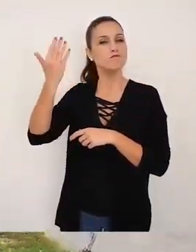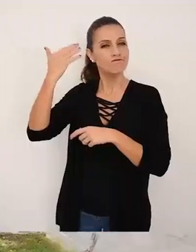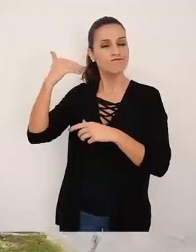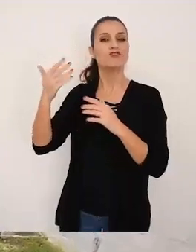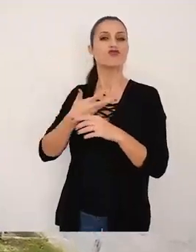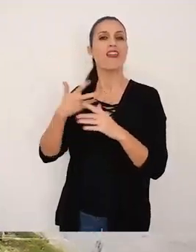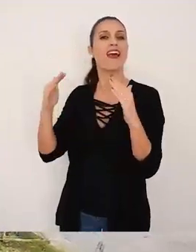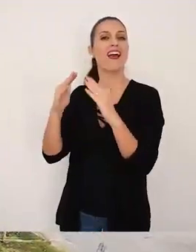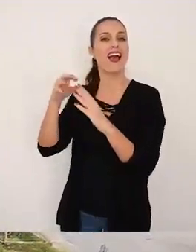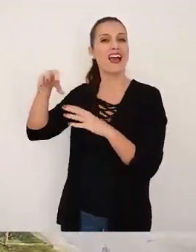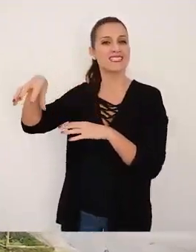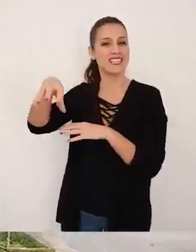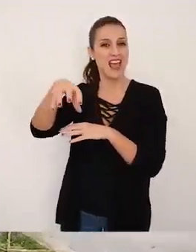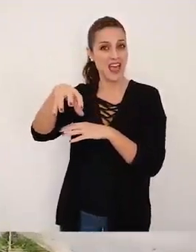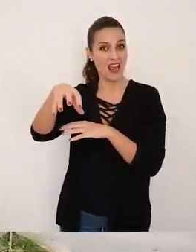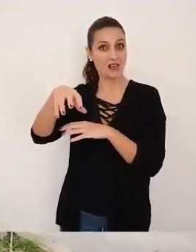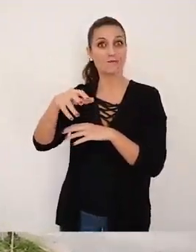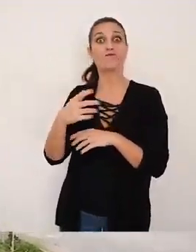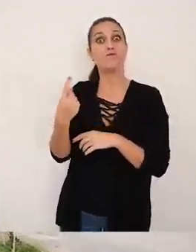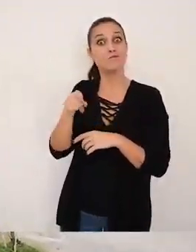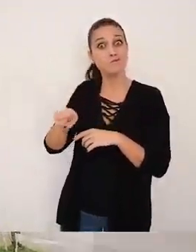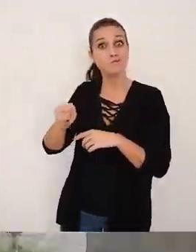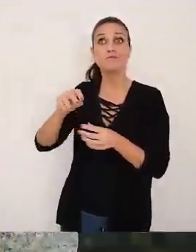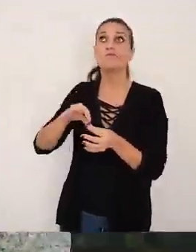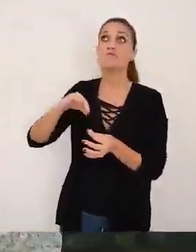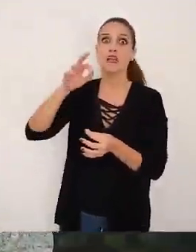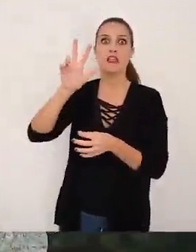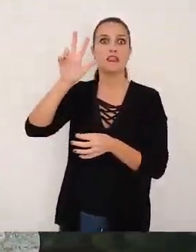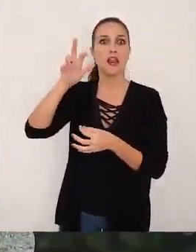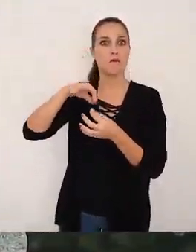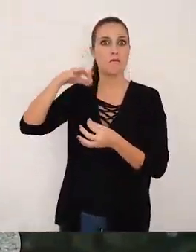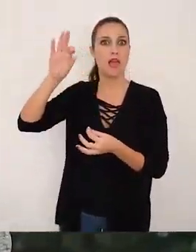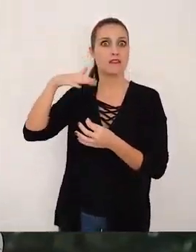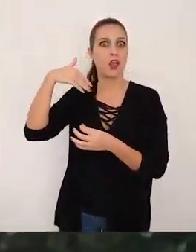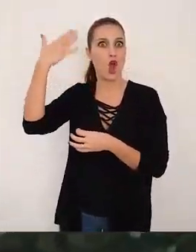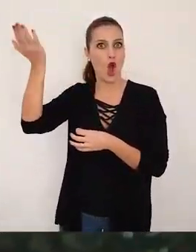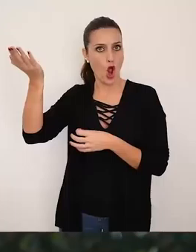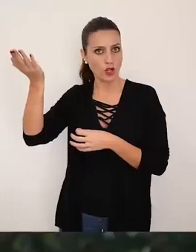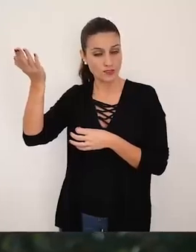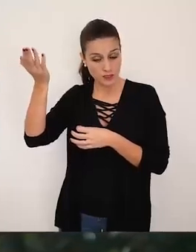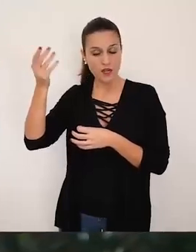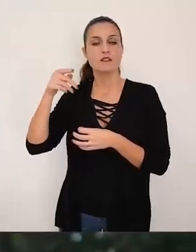Il menhir supera i tre metri di altezza e con molta probabilità nei secoli passati